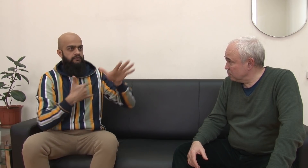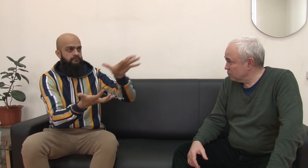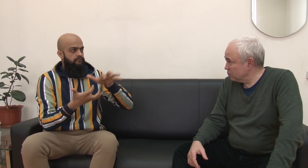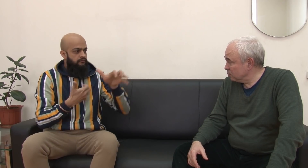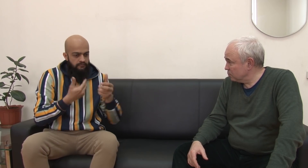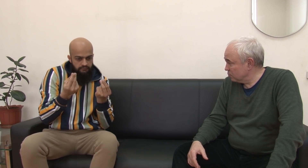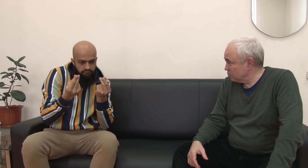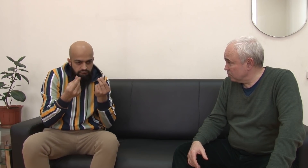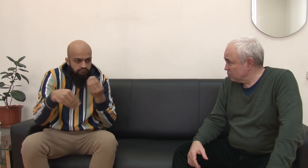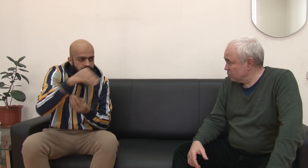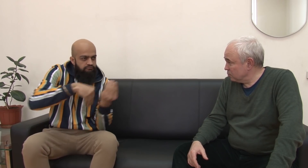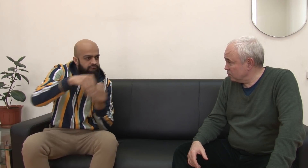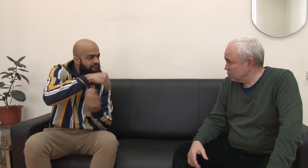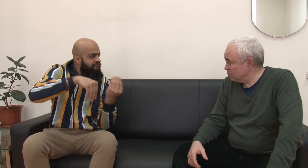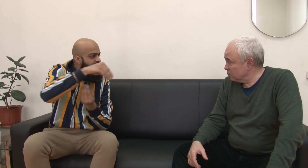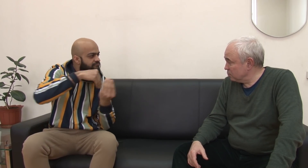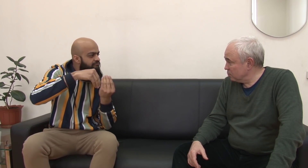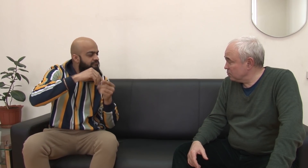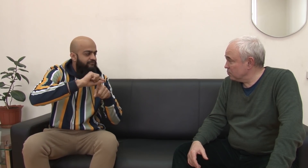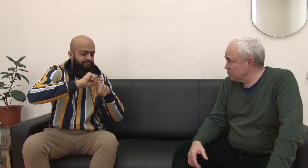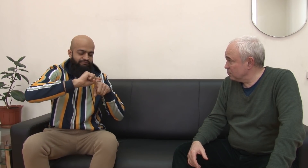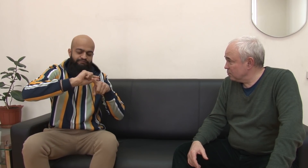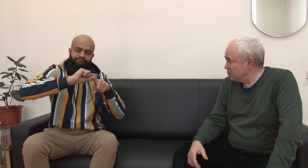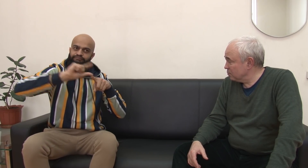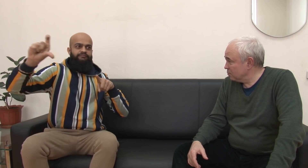Организовал оптовую поставку, распродажу.